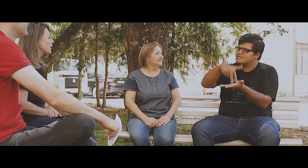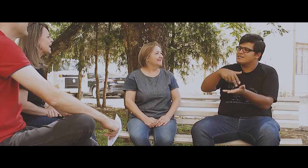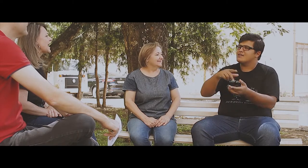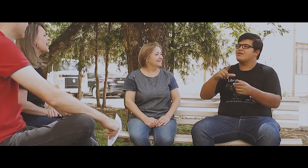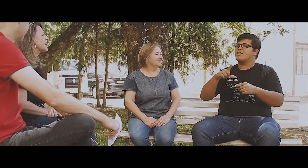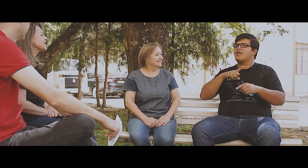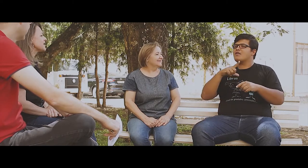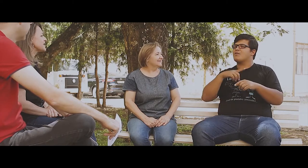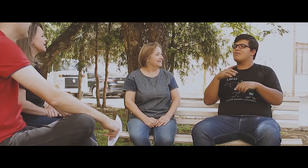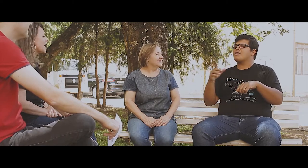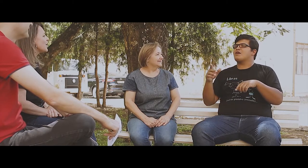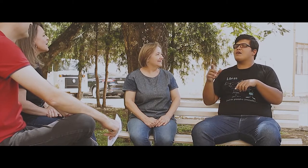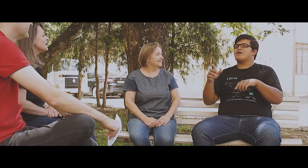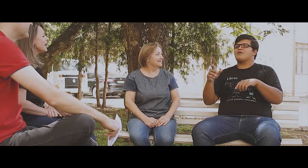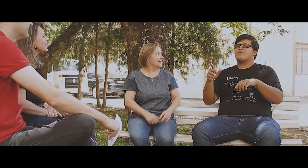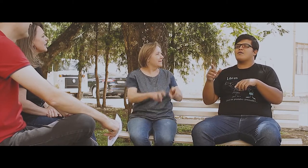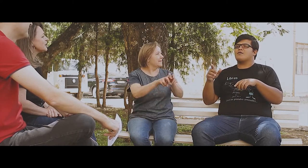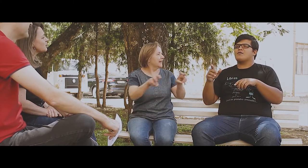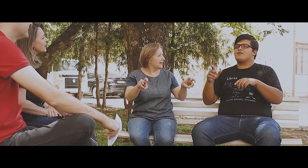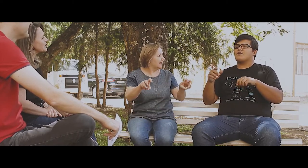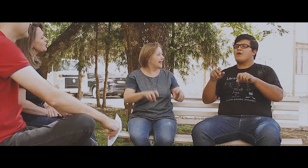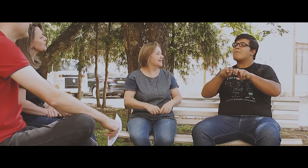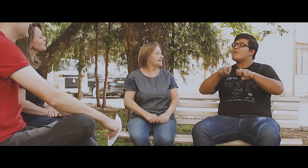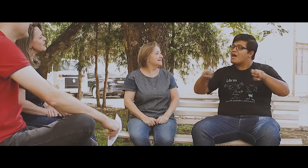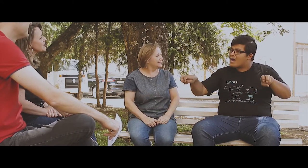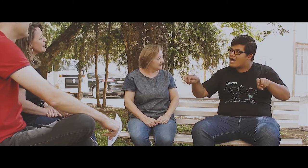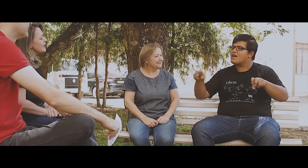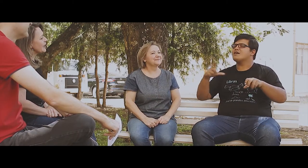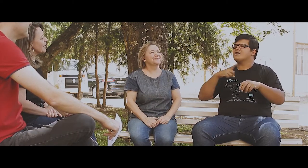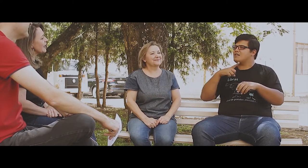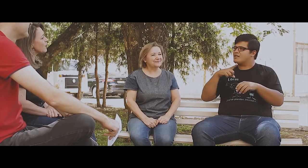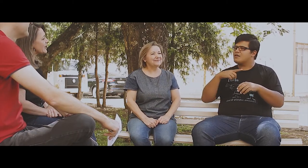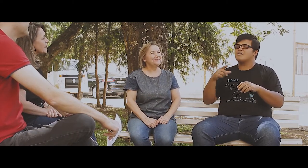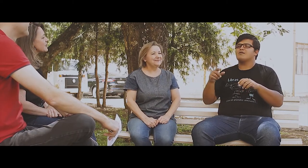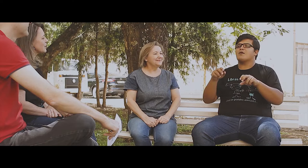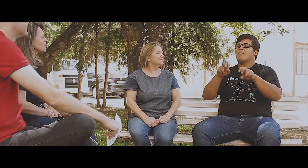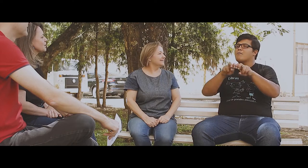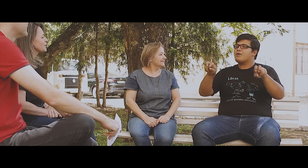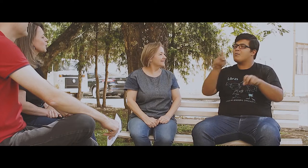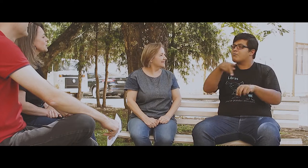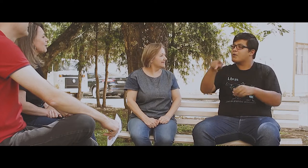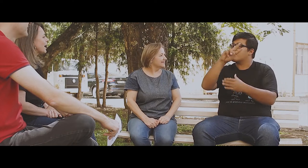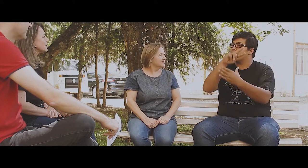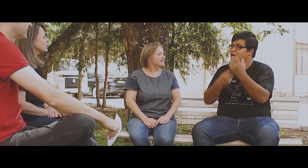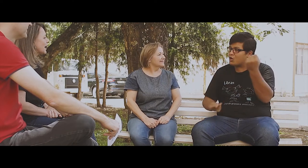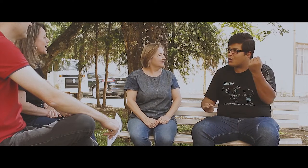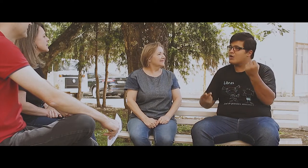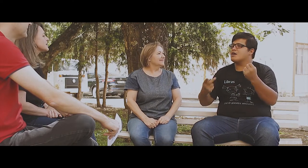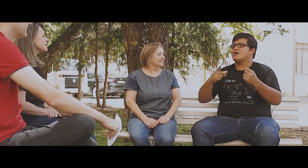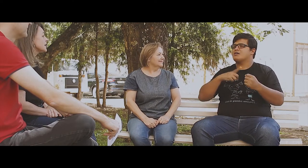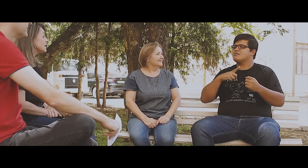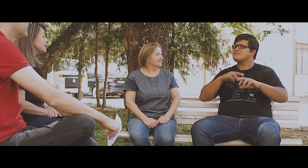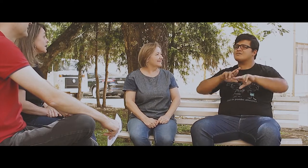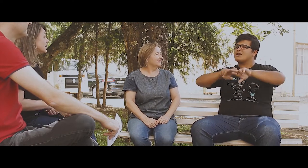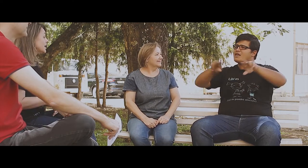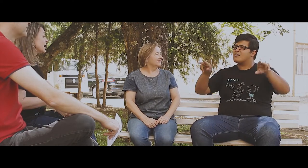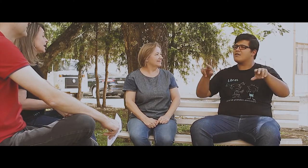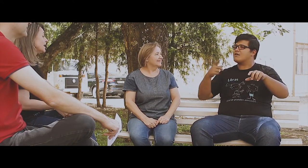palestras e tal, então para que as pessoas conheçam o trabalho do Cas